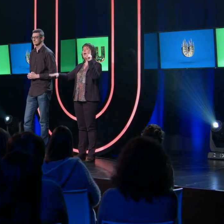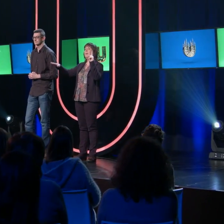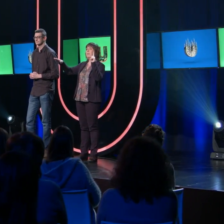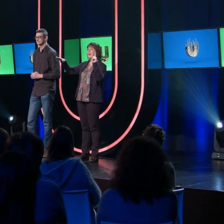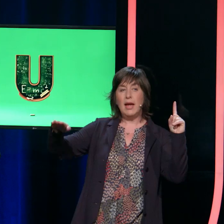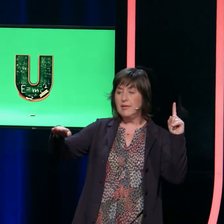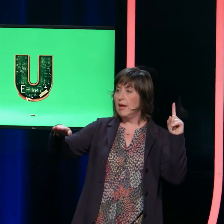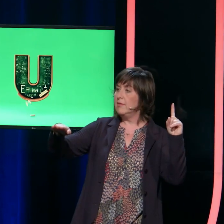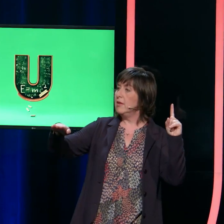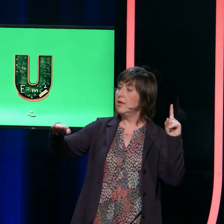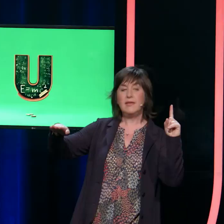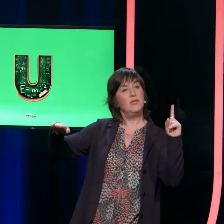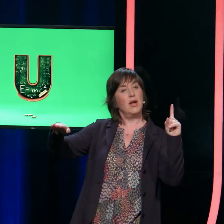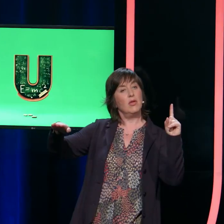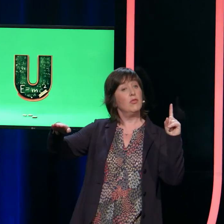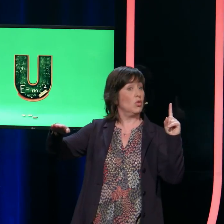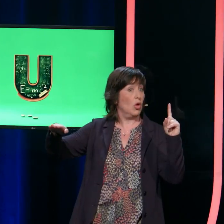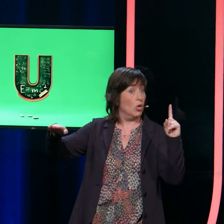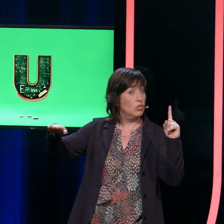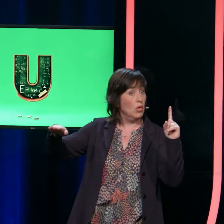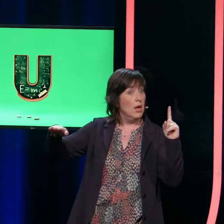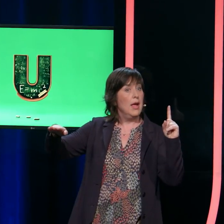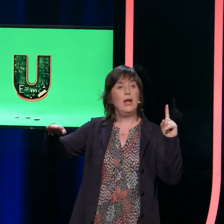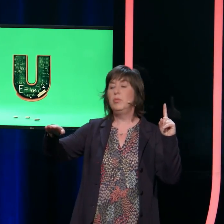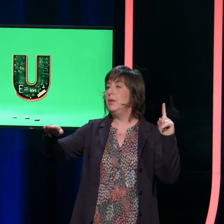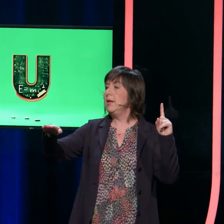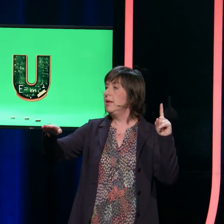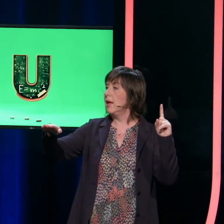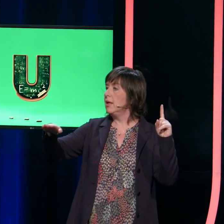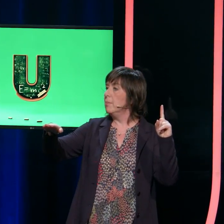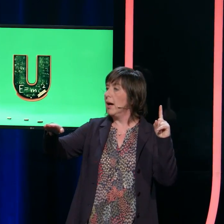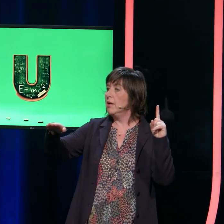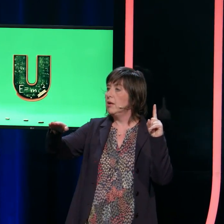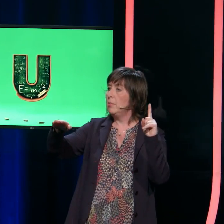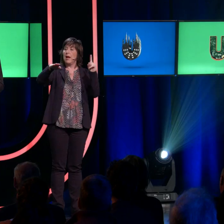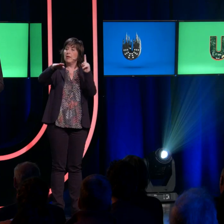en met mijn rechterhand een classifier voor een auto en op die manier kan ik makkelijk gebaren